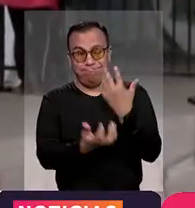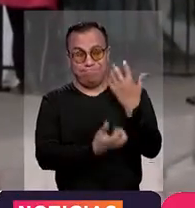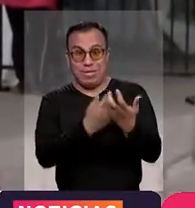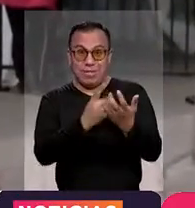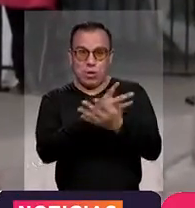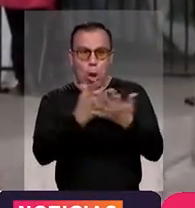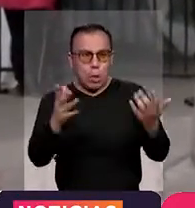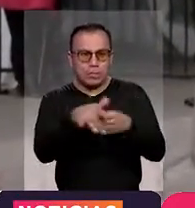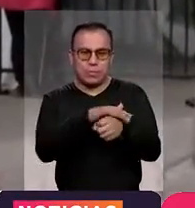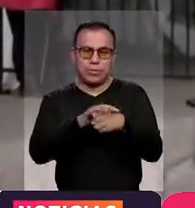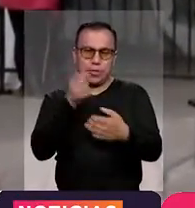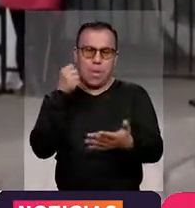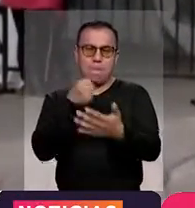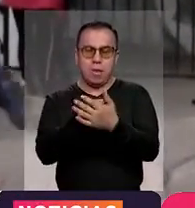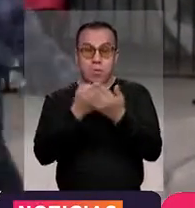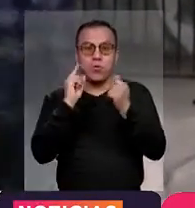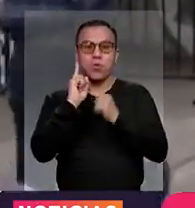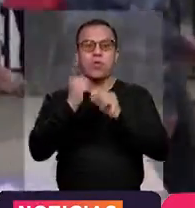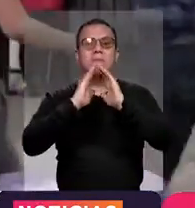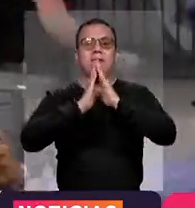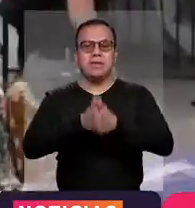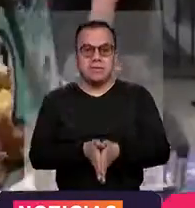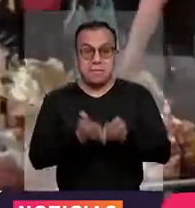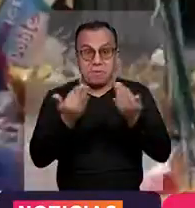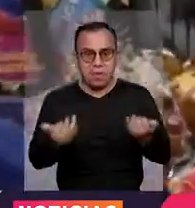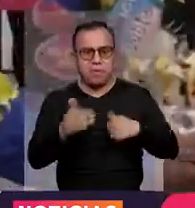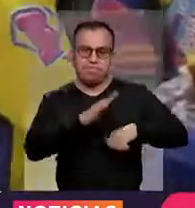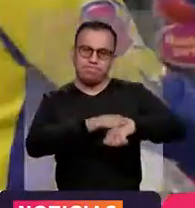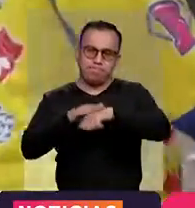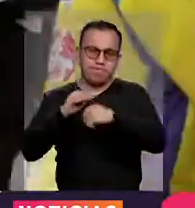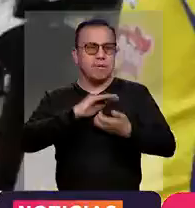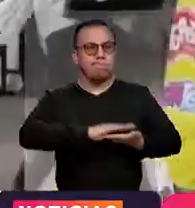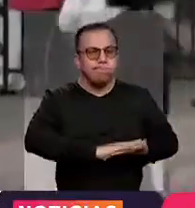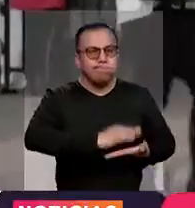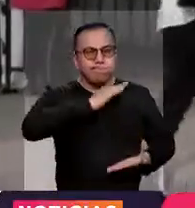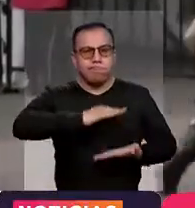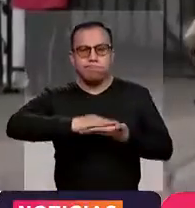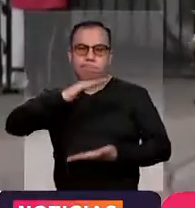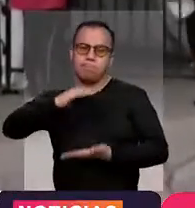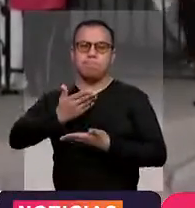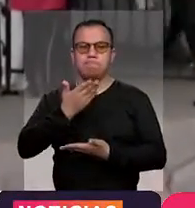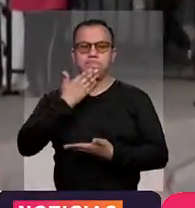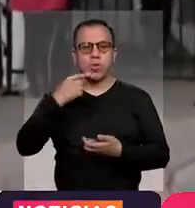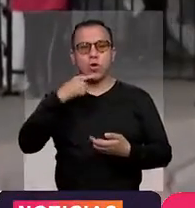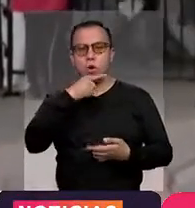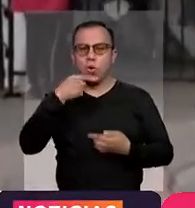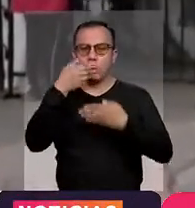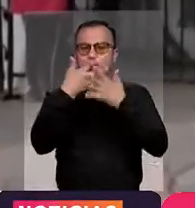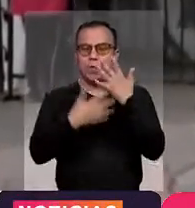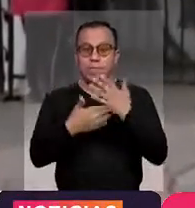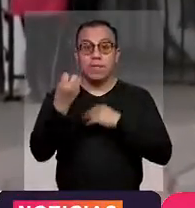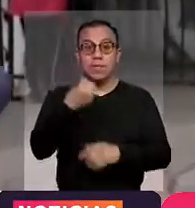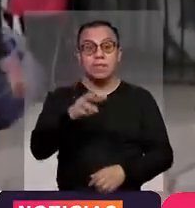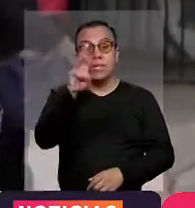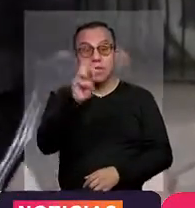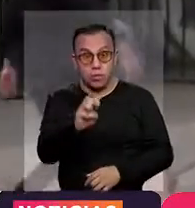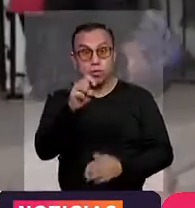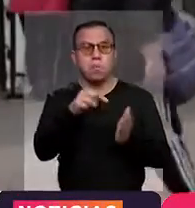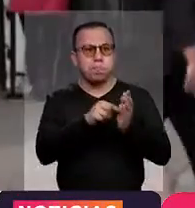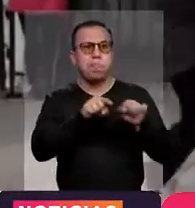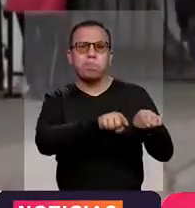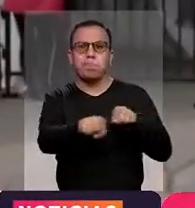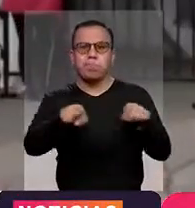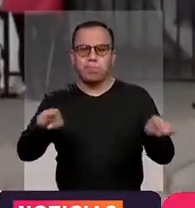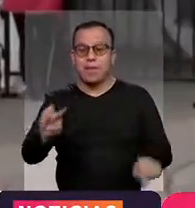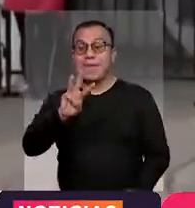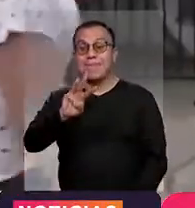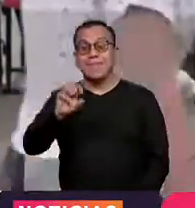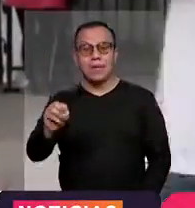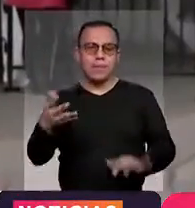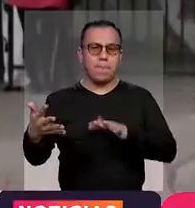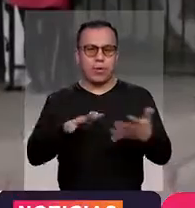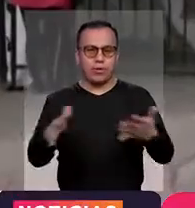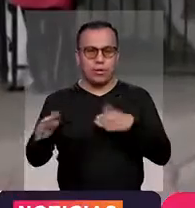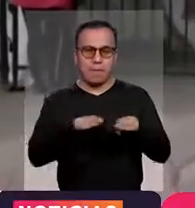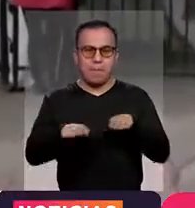LAS CELEBRACIONES DE FIN